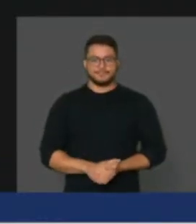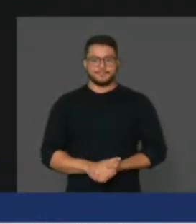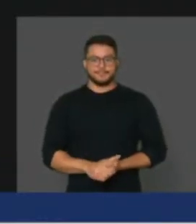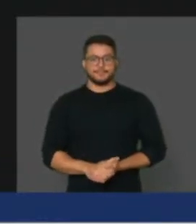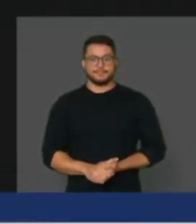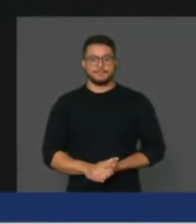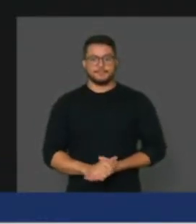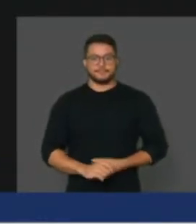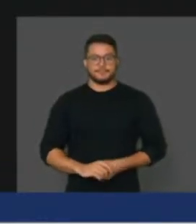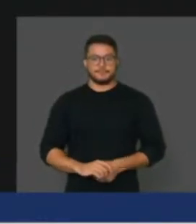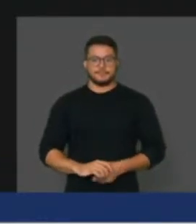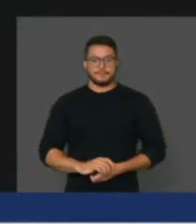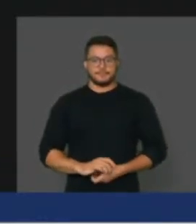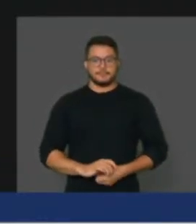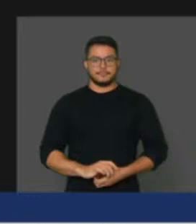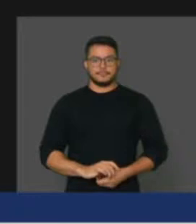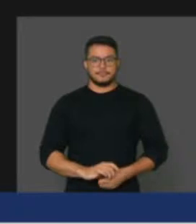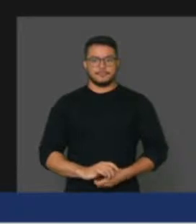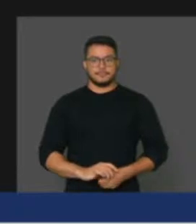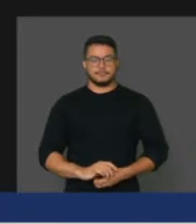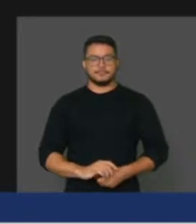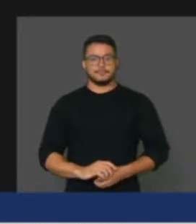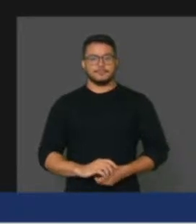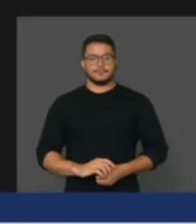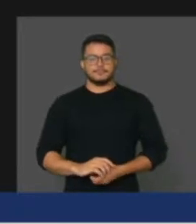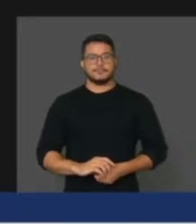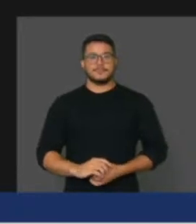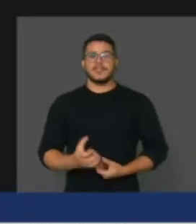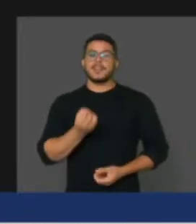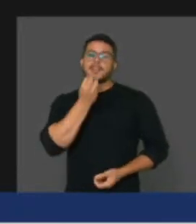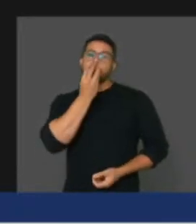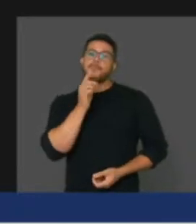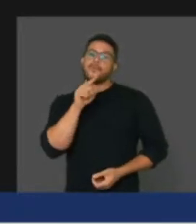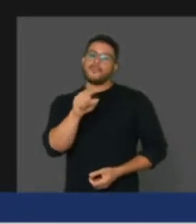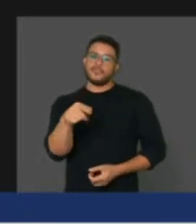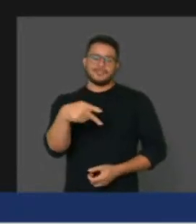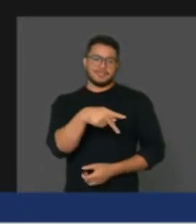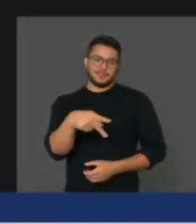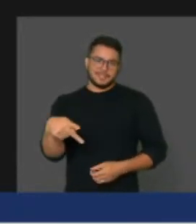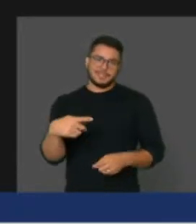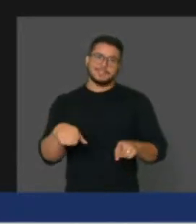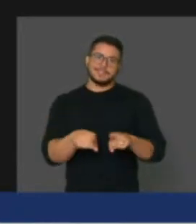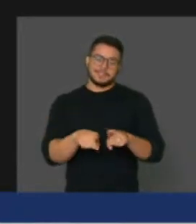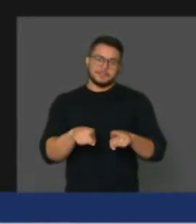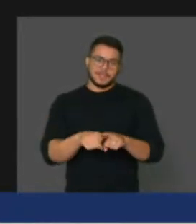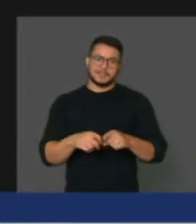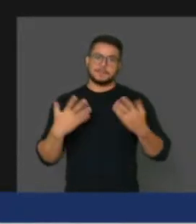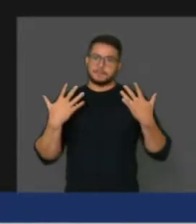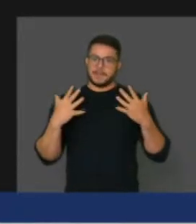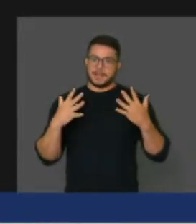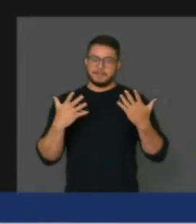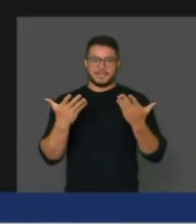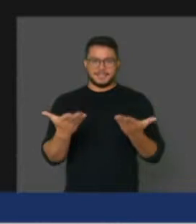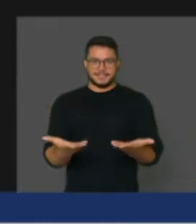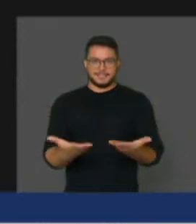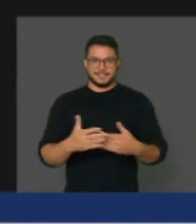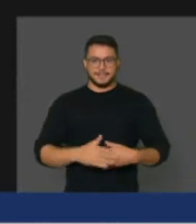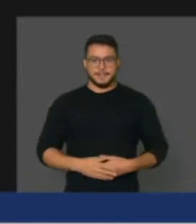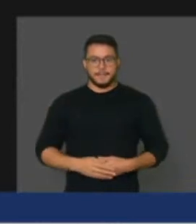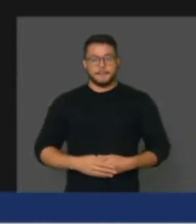O, EU QUE LHE ADMIRO MUITO O SEU TRABALHO AÍ, PARABÉNS. NUMA NOITE HISTÓRICA EU AGRADEÇO AO NOSSO LÍDER CACÁA OPORTUNIDADE DE PODER